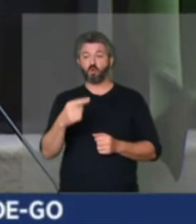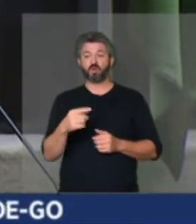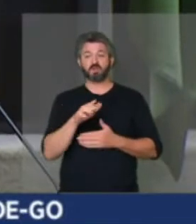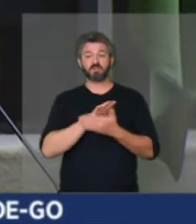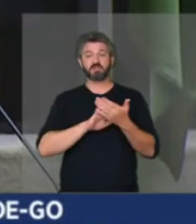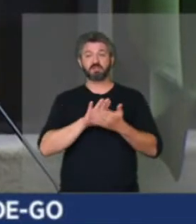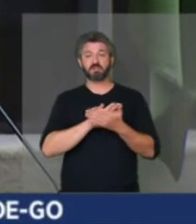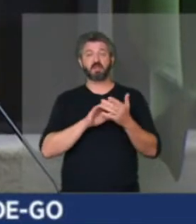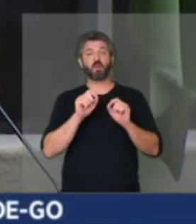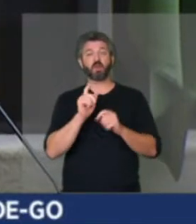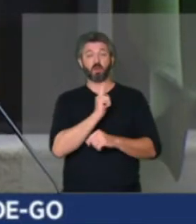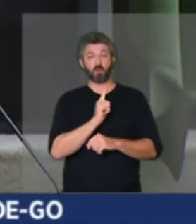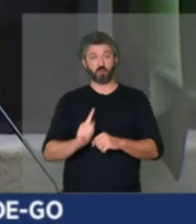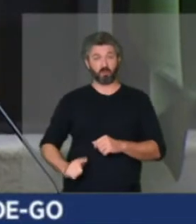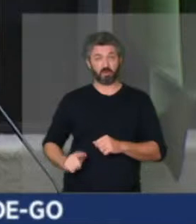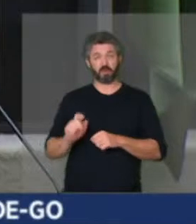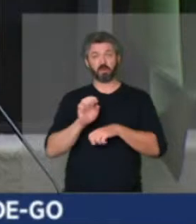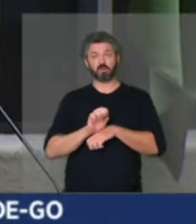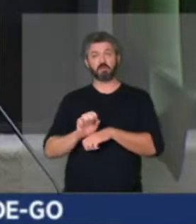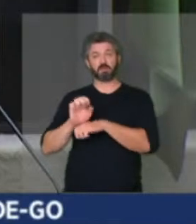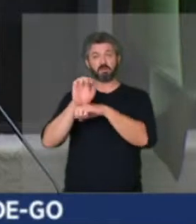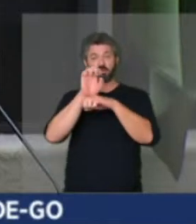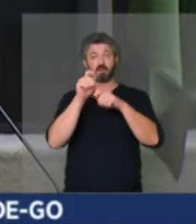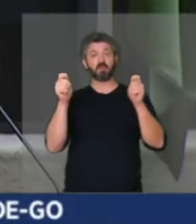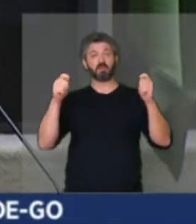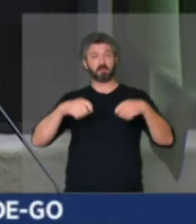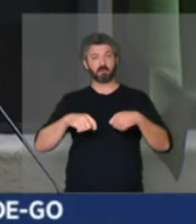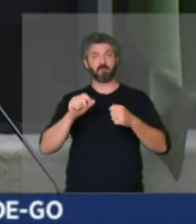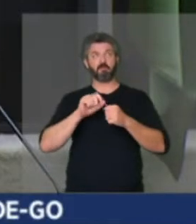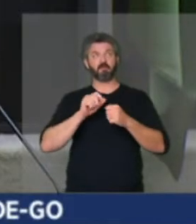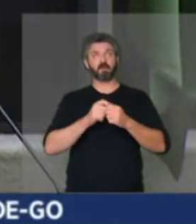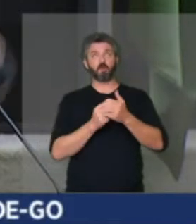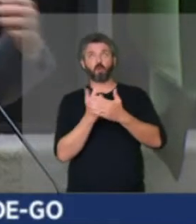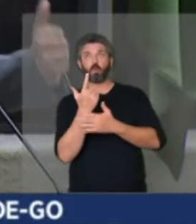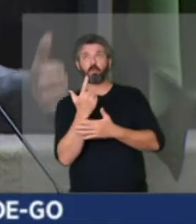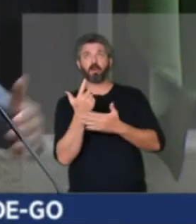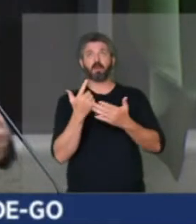QUE OS GOVERNOS FAZER AS SUAS COMPRAS... DIANTE DA ESCALADA